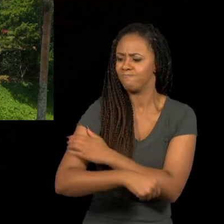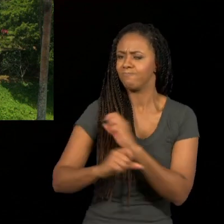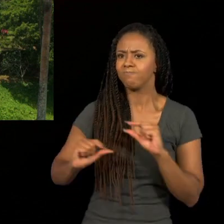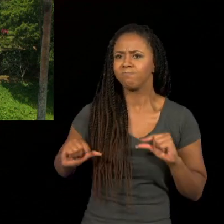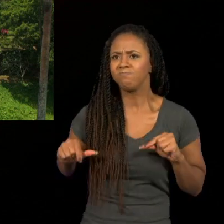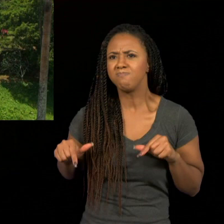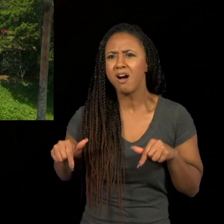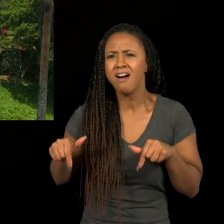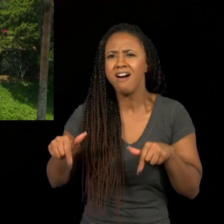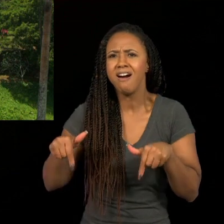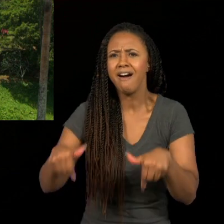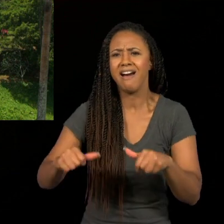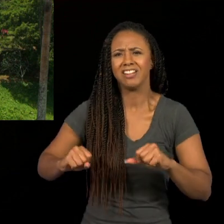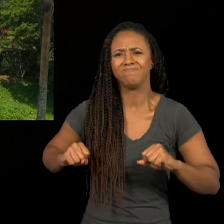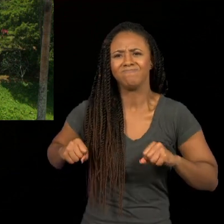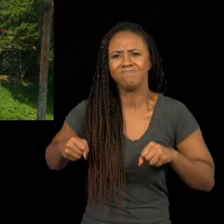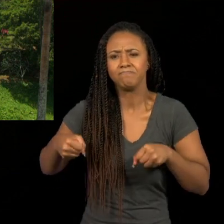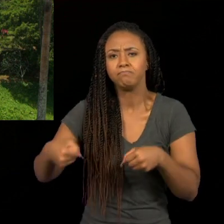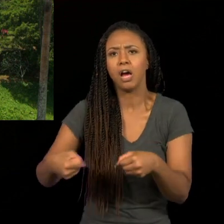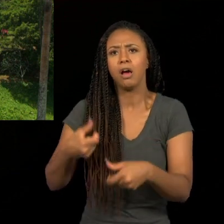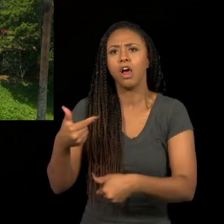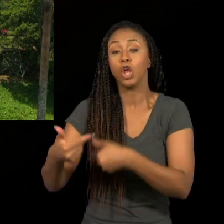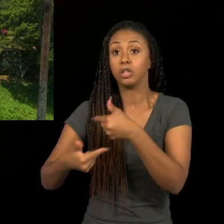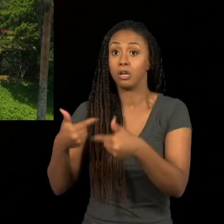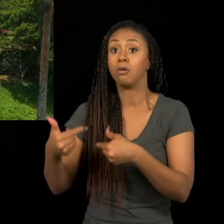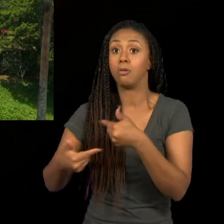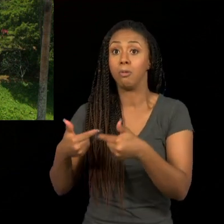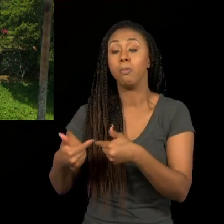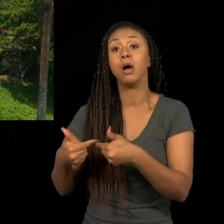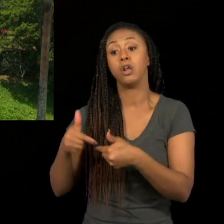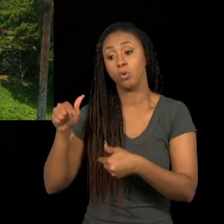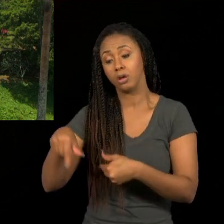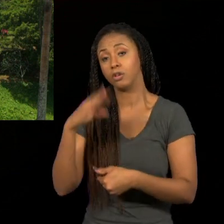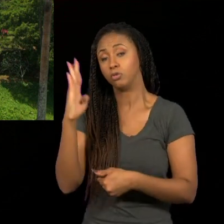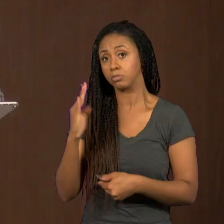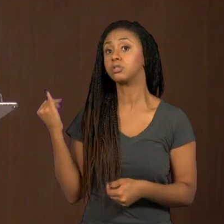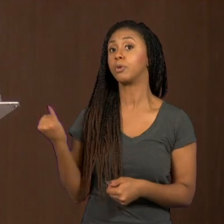BRASILEIRA E, AO MESMO TEMPO, TÃO EXPLORADA, E AS